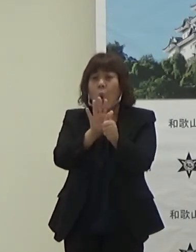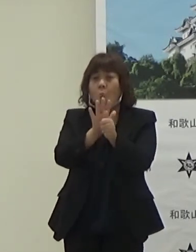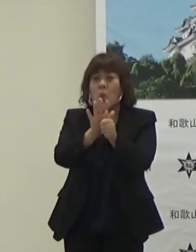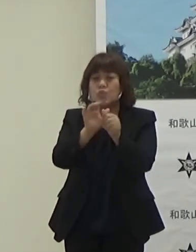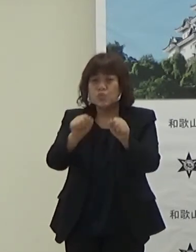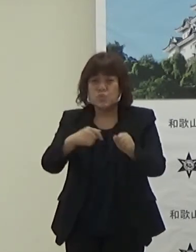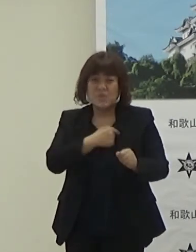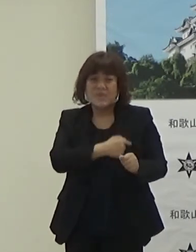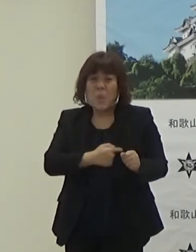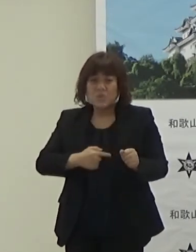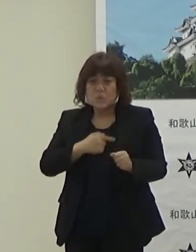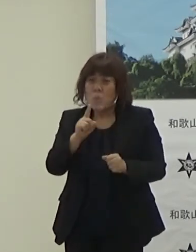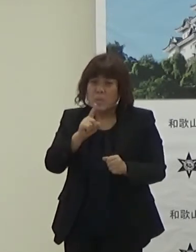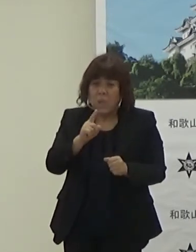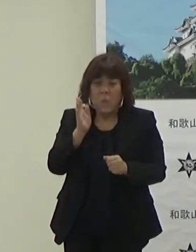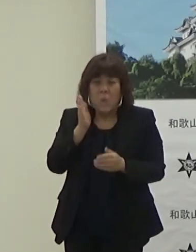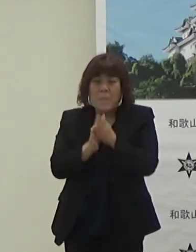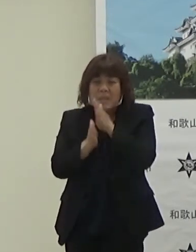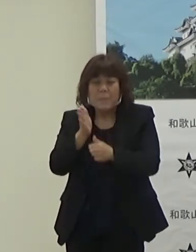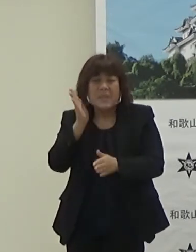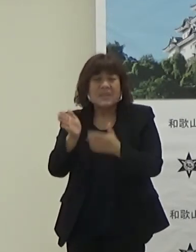聞かせていただけますでしょうか